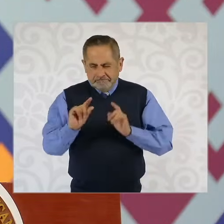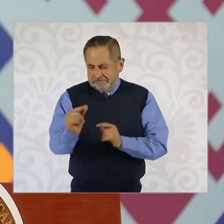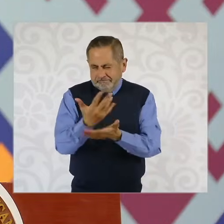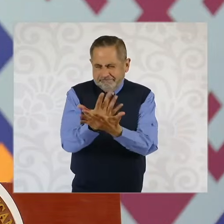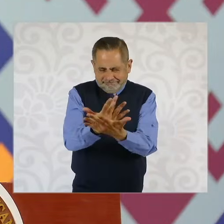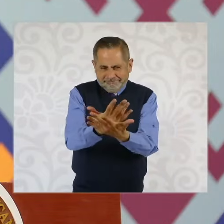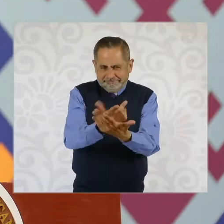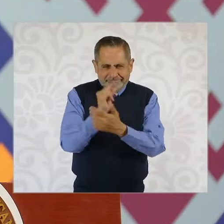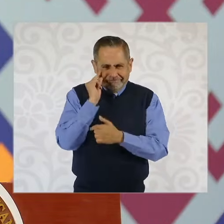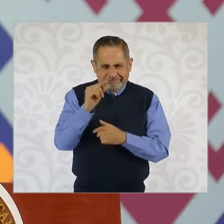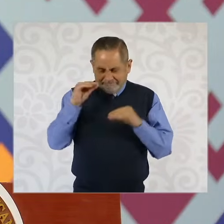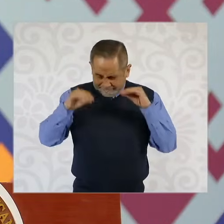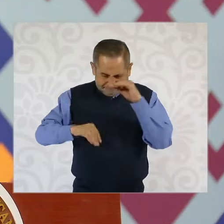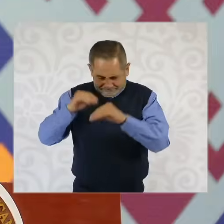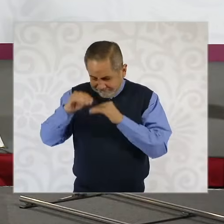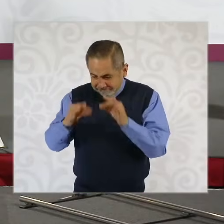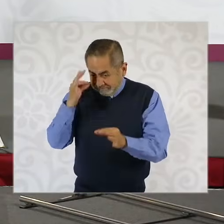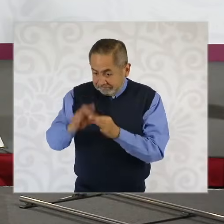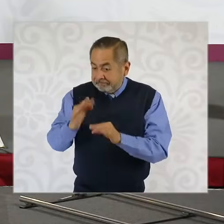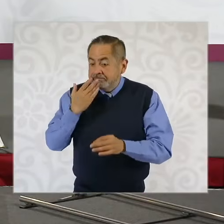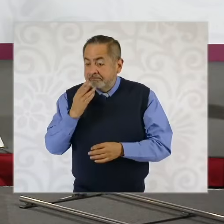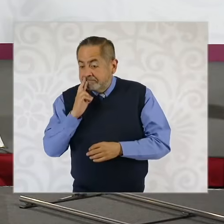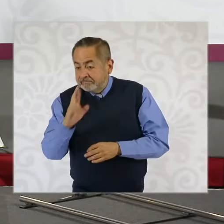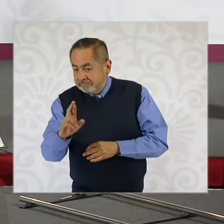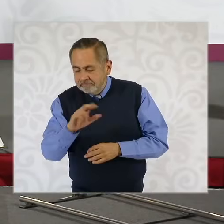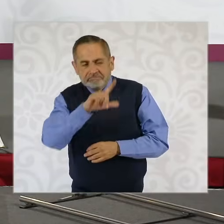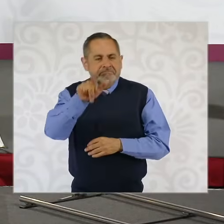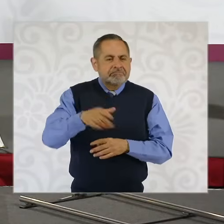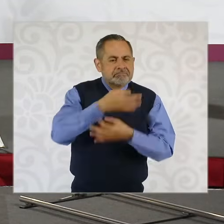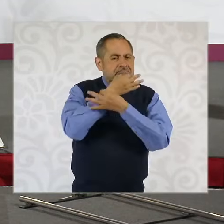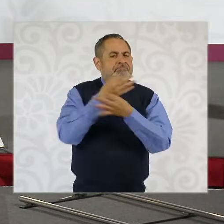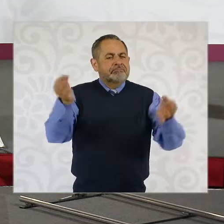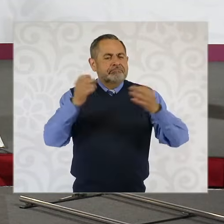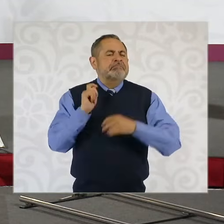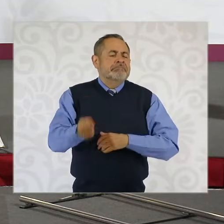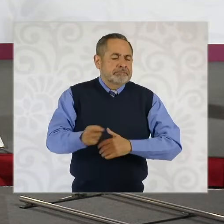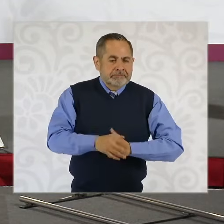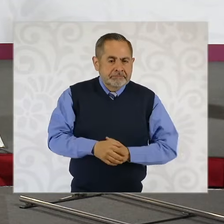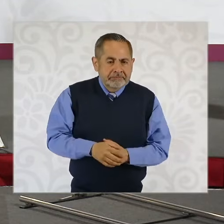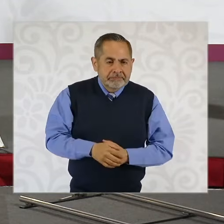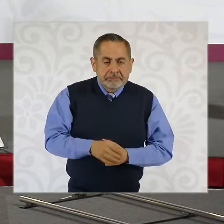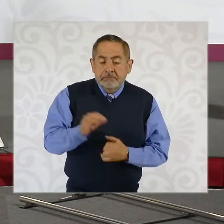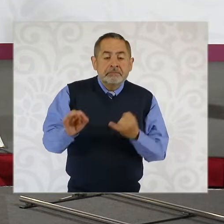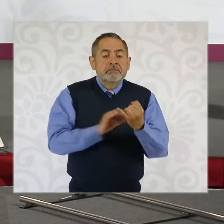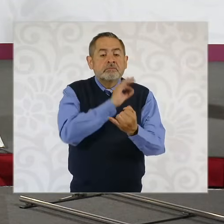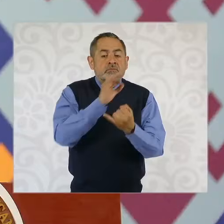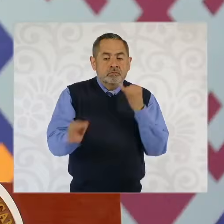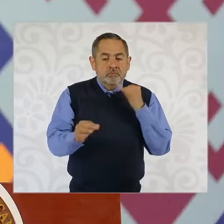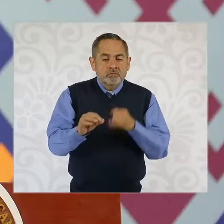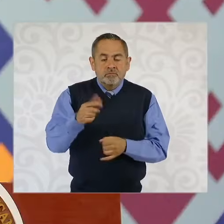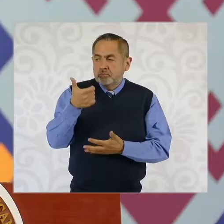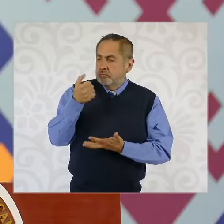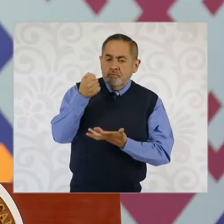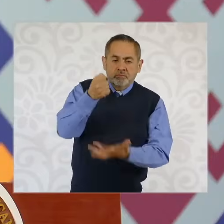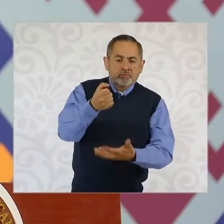para que nos den resultados y finalmente viene la parte del financiamiento trabajamos Déjenme